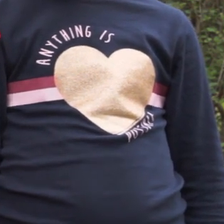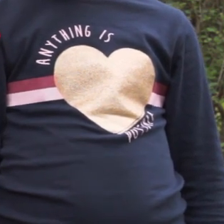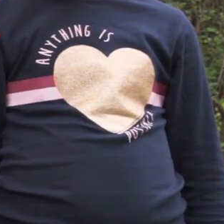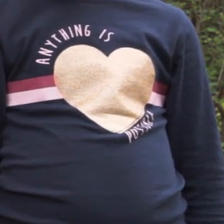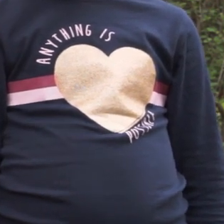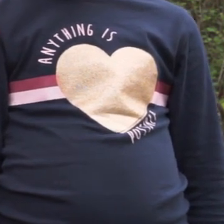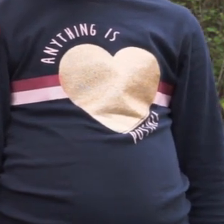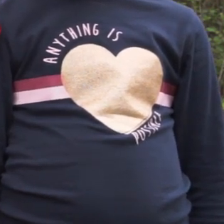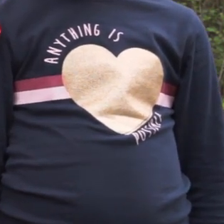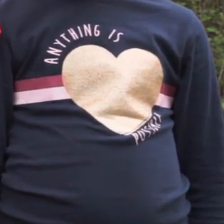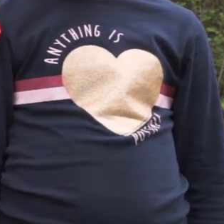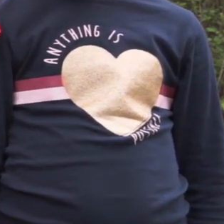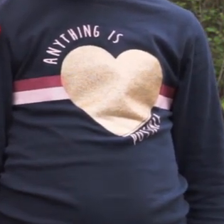Suena banda sonora Serie Amanecer -